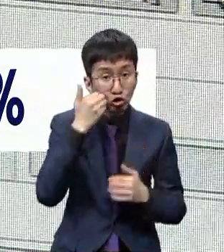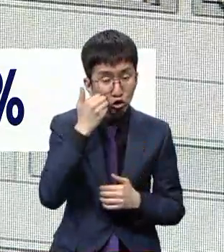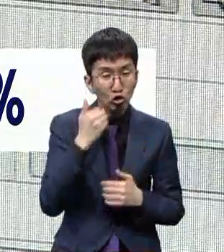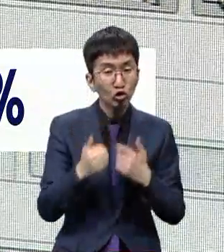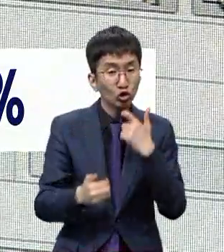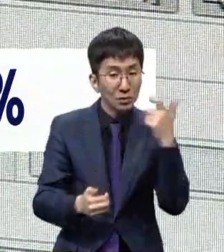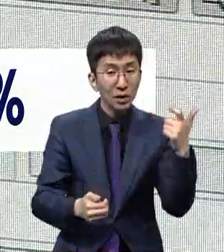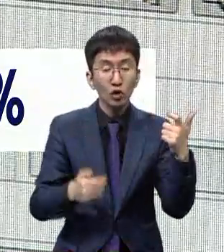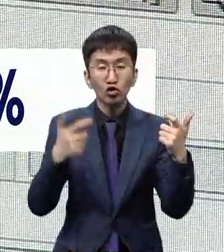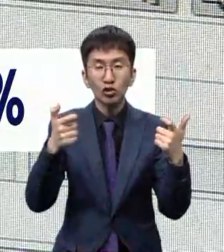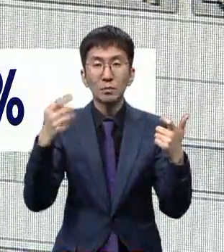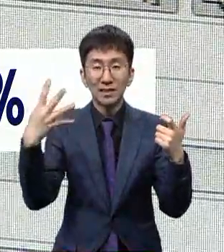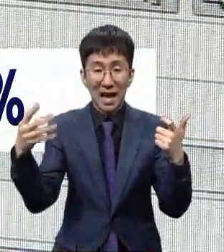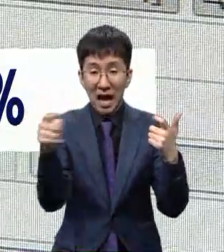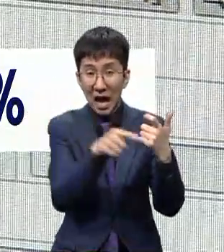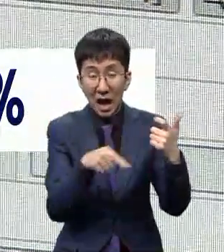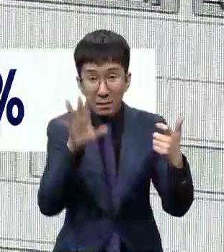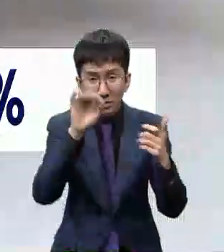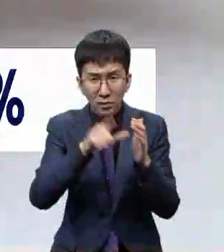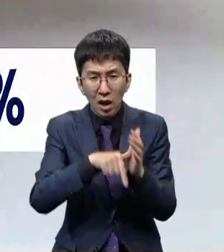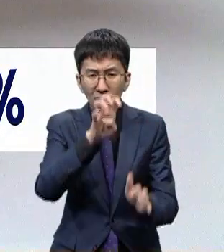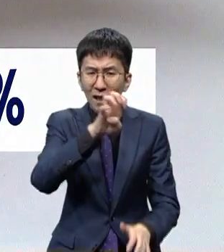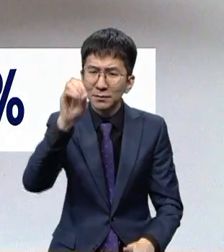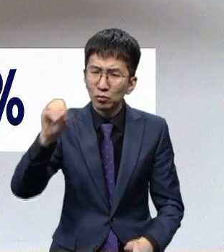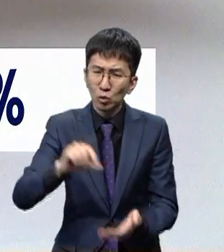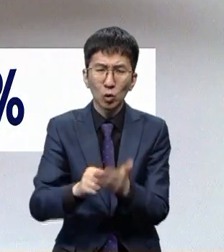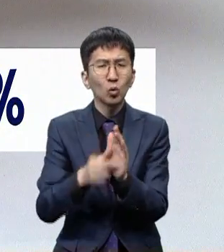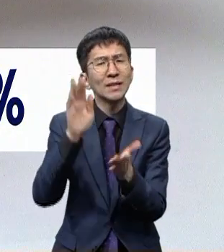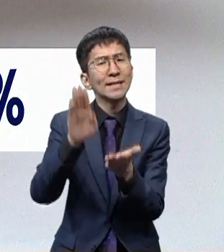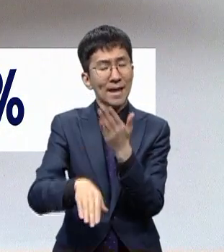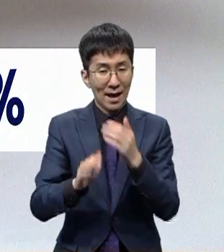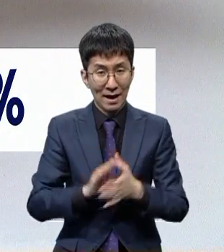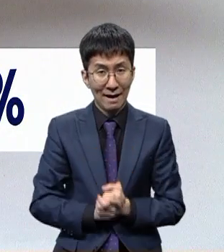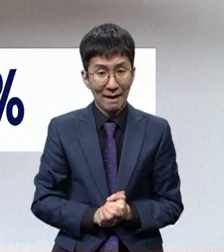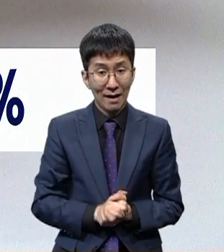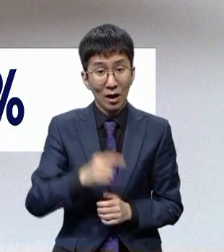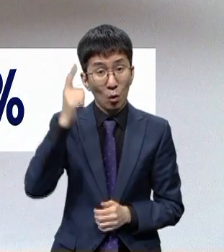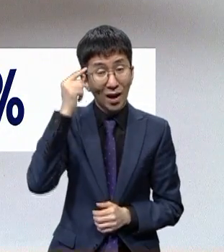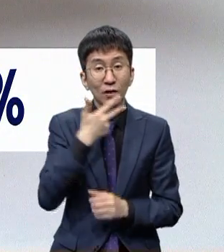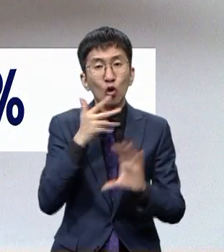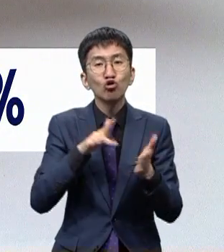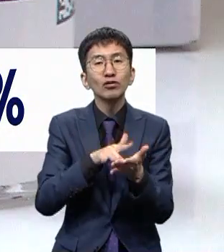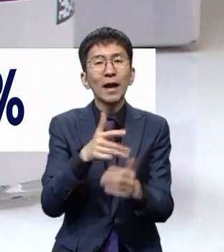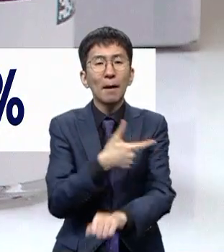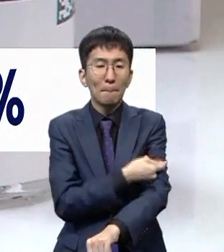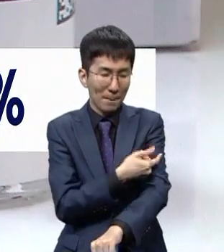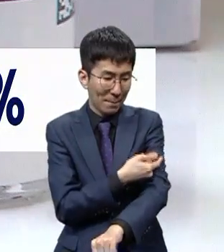경우에는 40%에도 미치지 못합니다. 이들 연령대는 모두 아스트라제네카 백신을 맞는데 우선 이상 반응에 대한